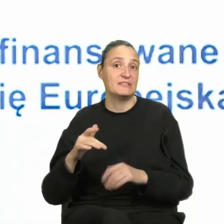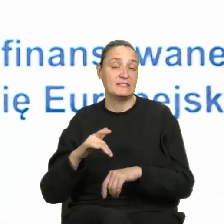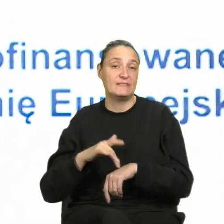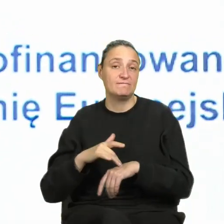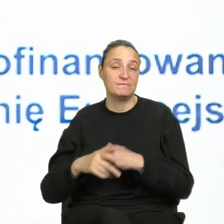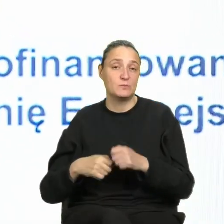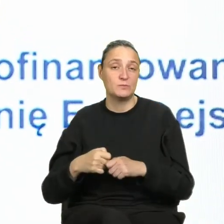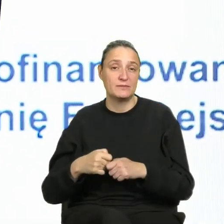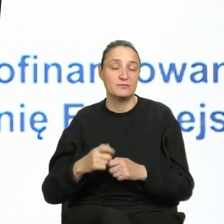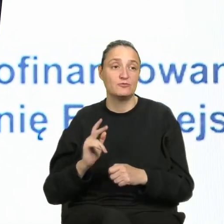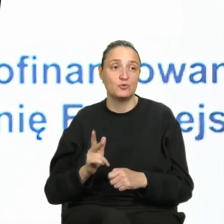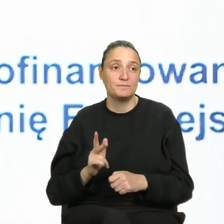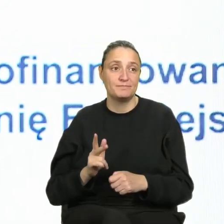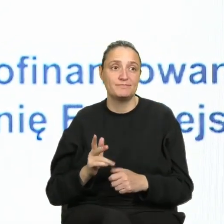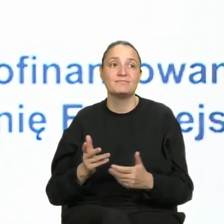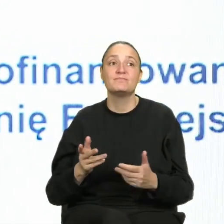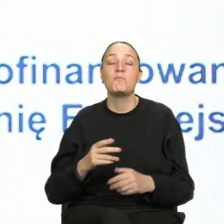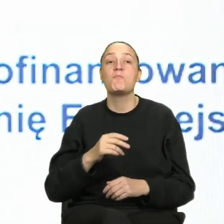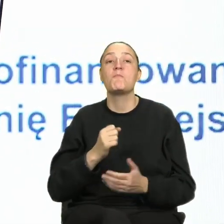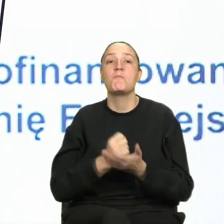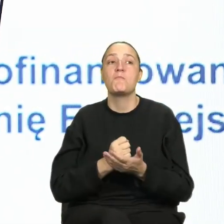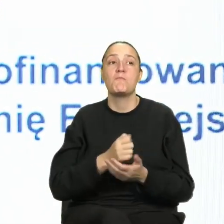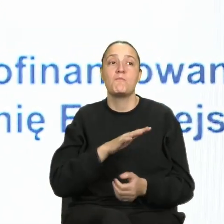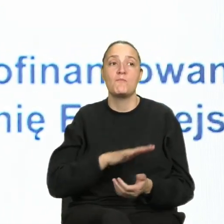zajął Powiatowy Urząd Pracy w Jaworznie,